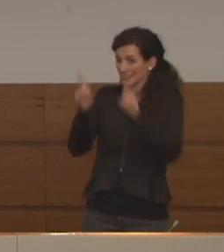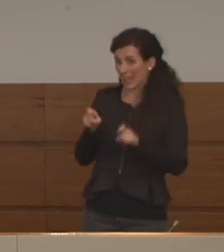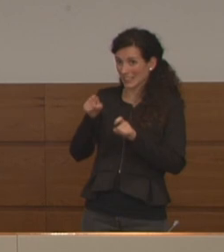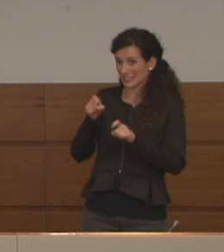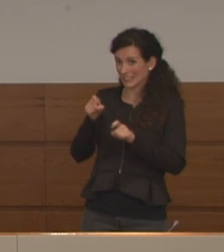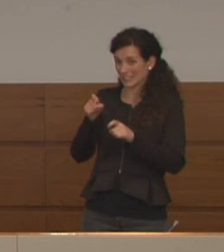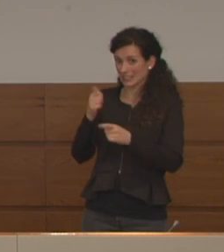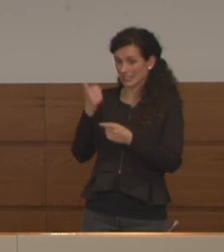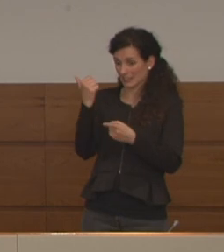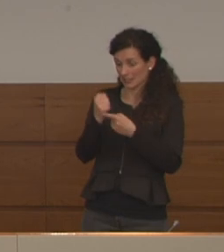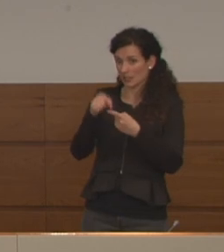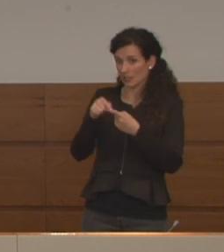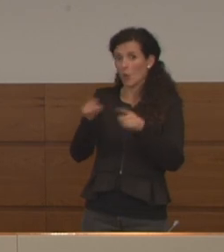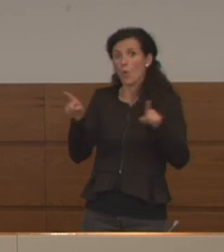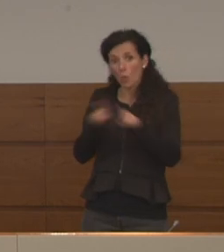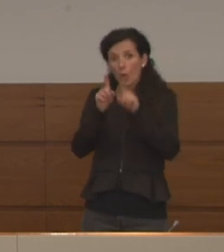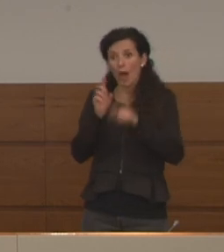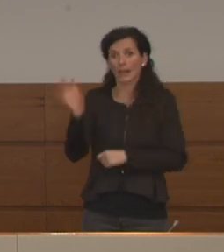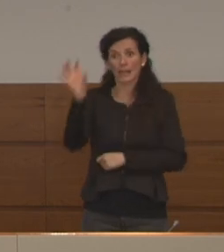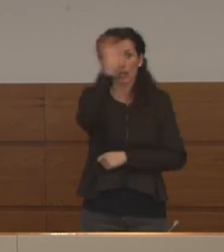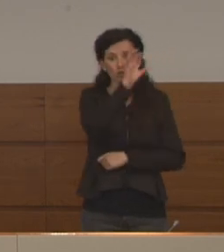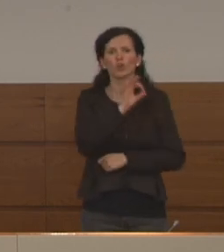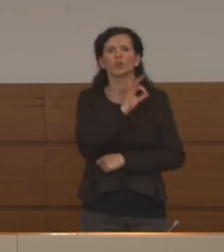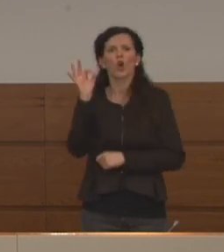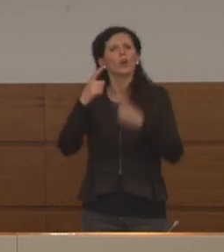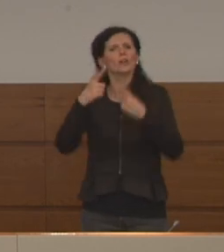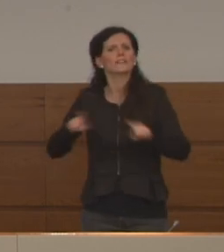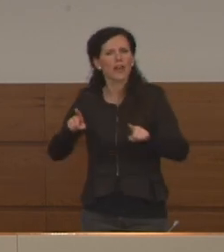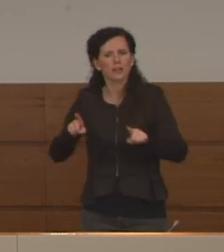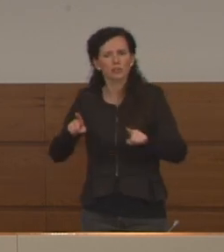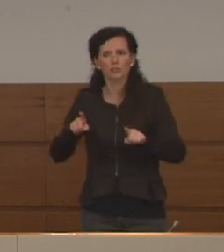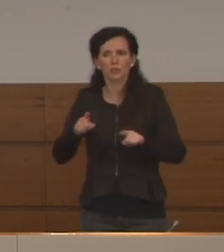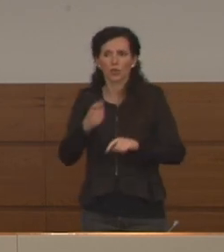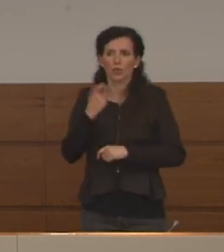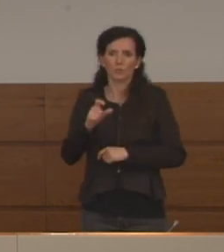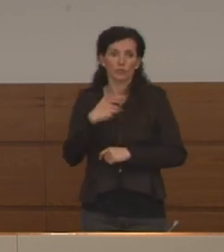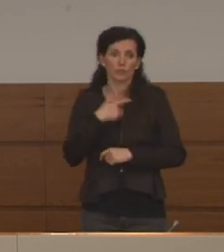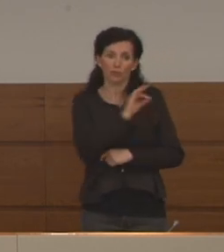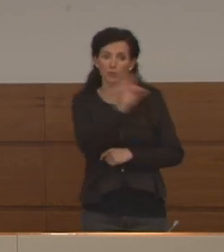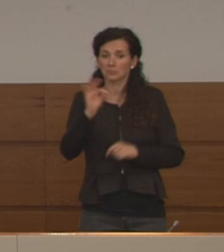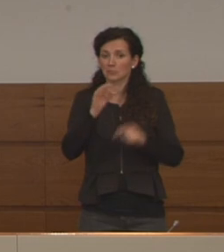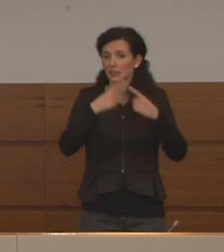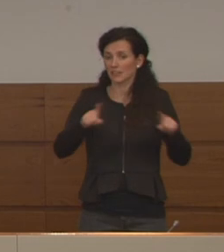Regioni o se saranno tipologie diverse. Perché, insomma, ce ne sono diverse autorizzate. Grazie.